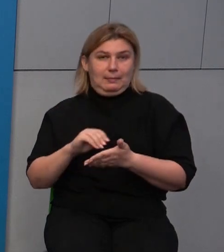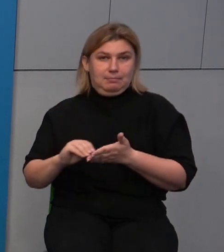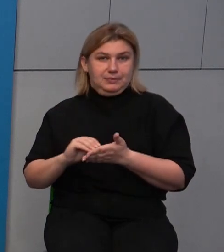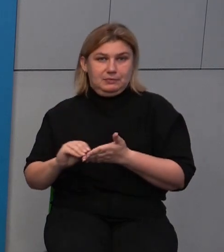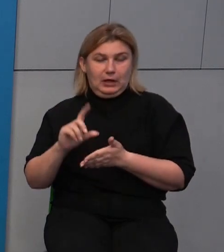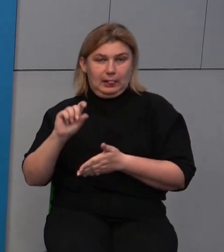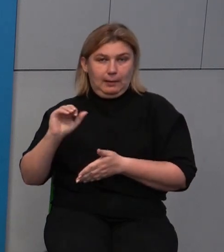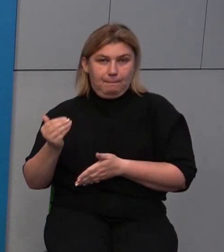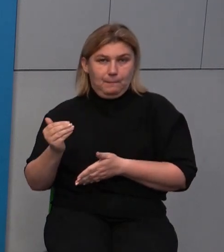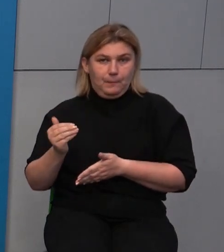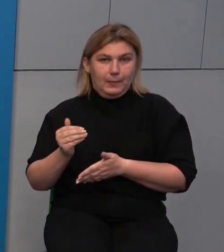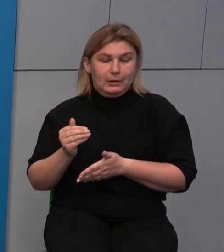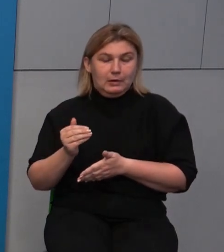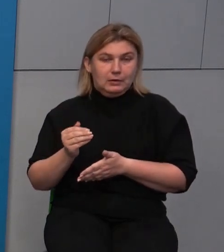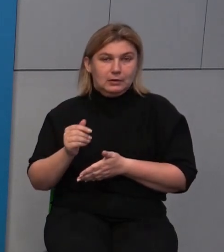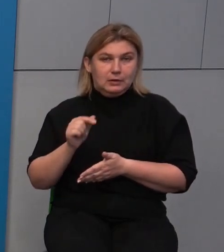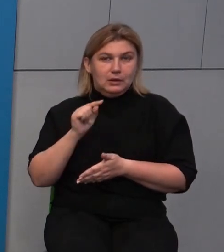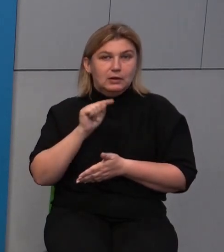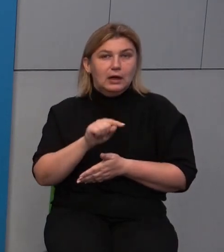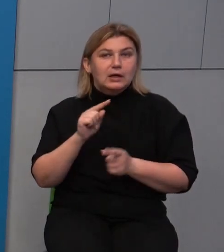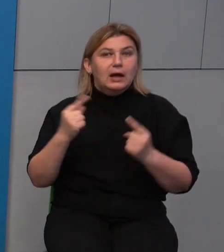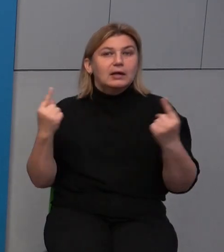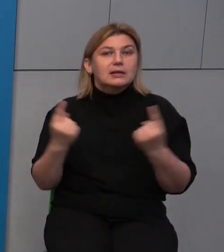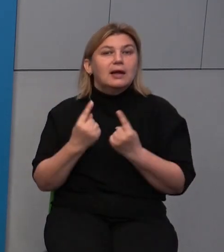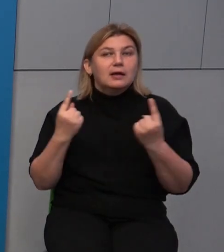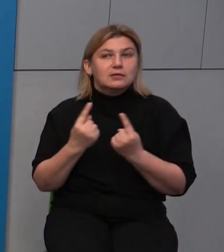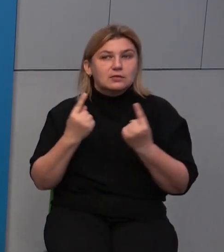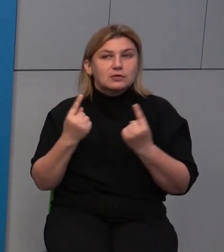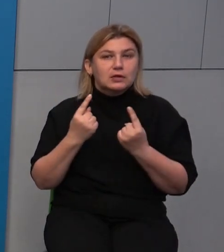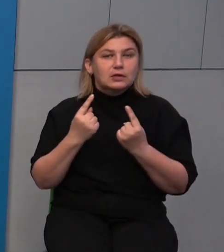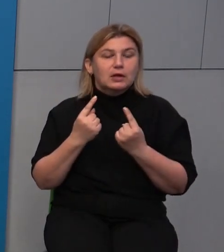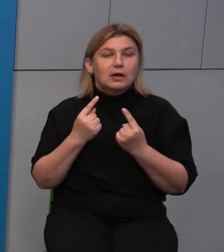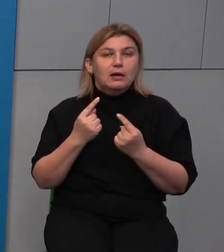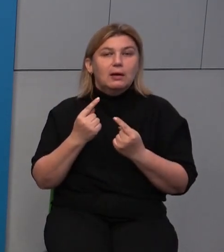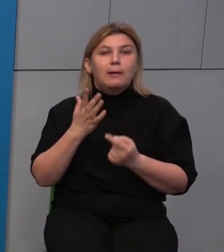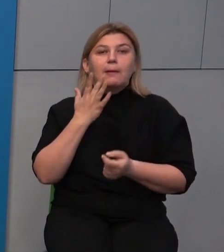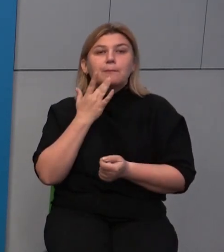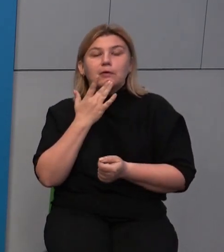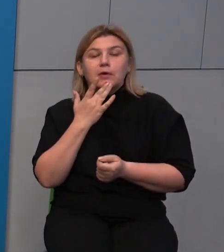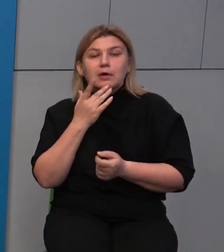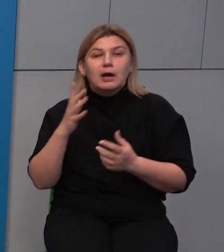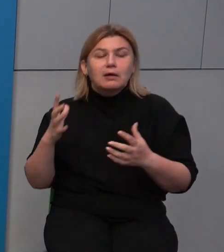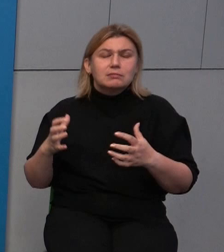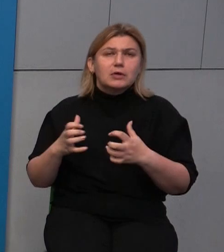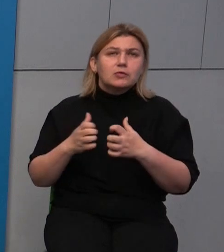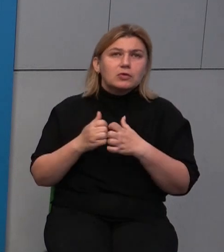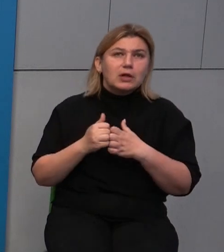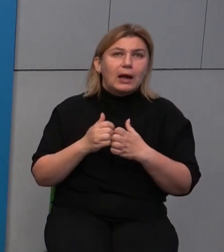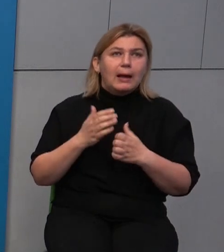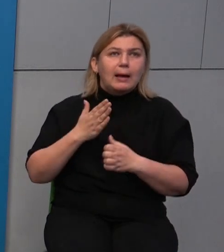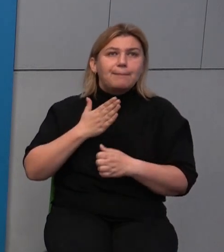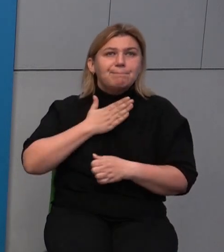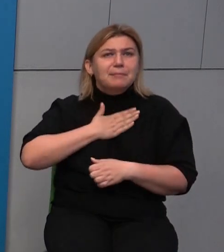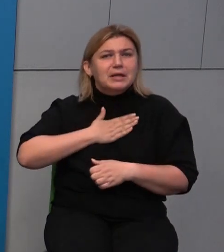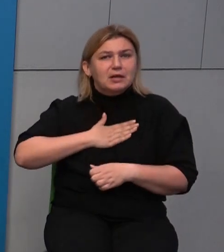I że ta sytuacja zagadywania tego, czyli znalezienia jakiegoś miłego punktu odniesienia,